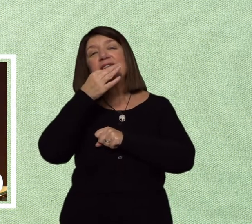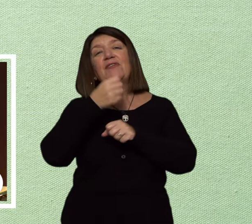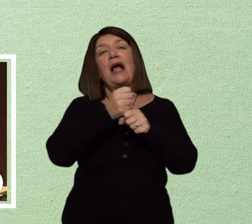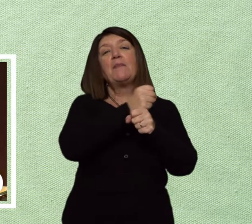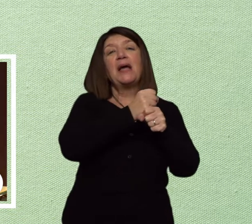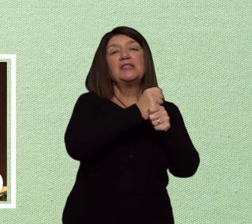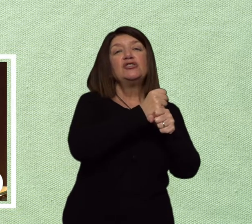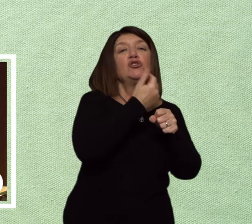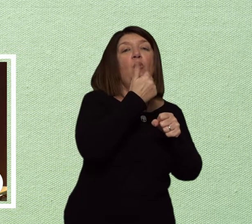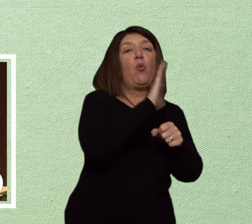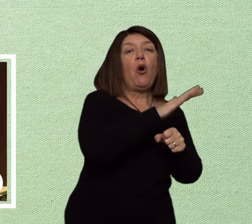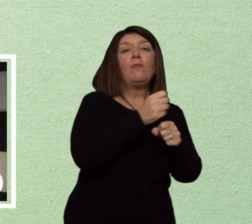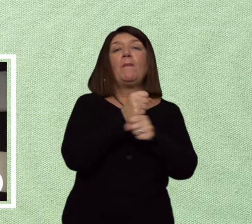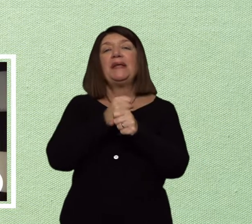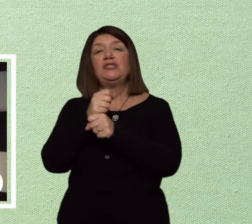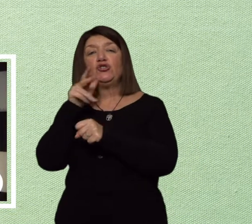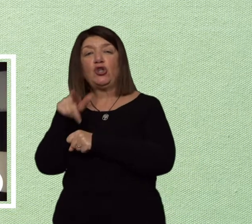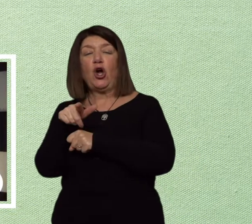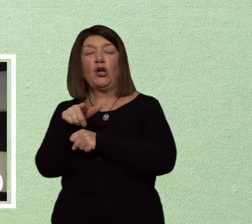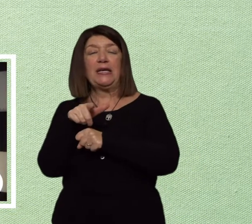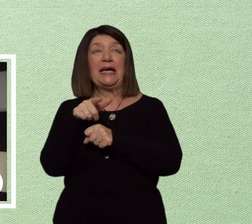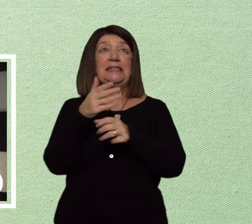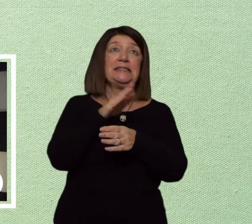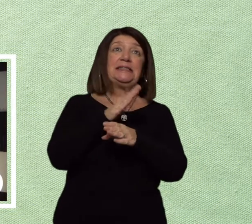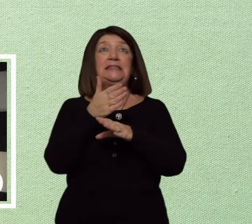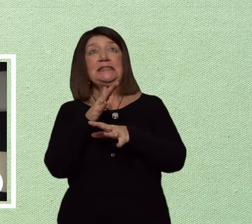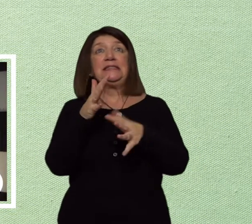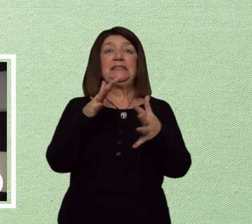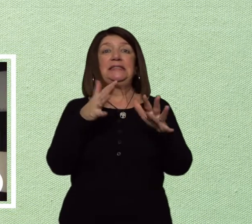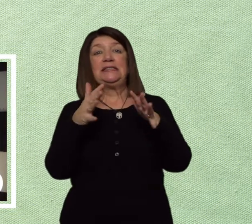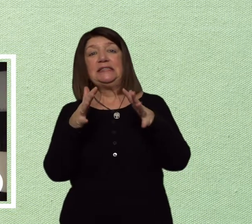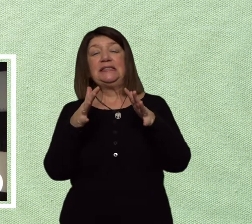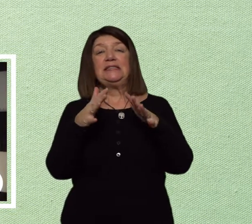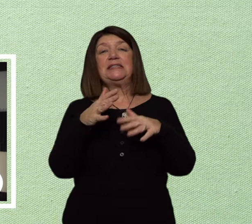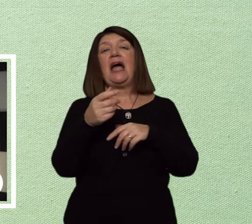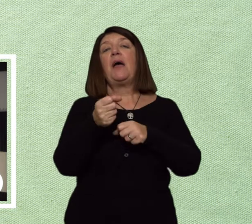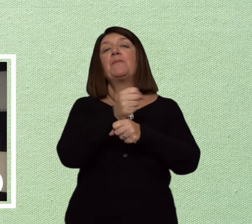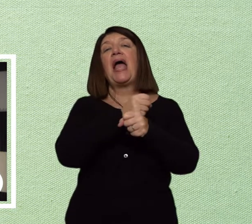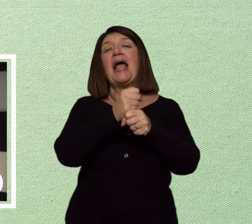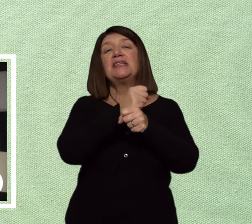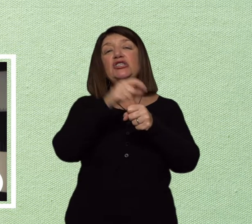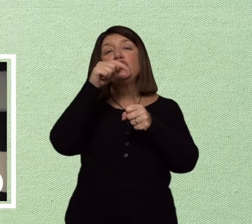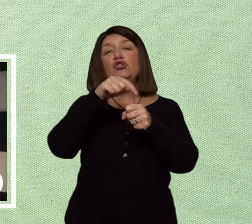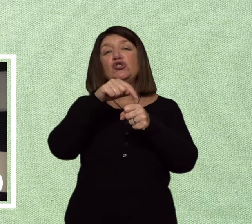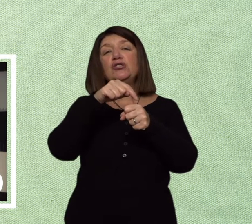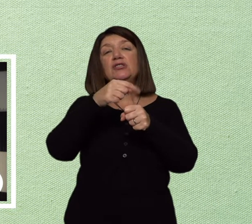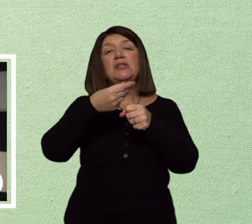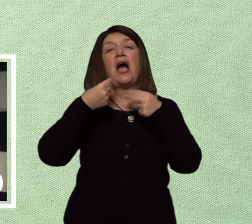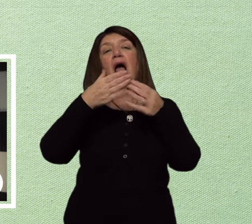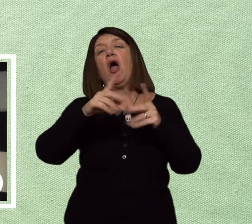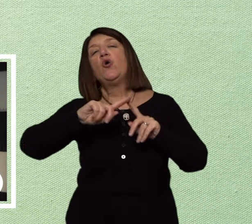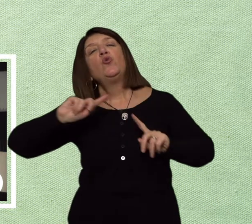ma... -La medicina è la medicina per tutti gli esseri umani. Il termine più corretto